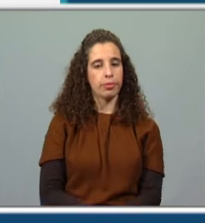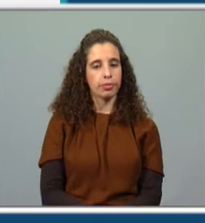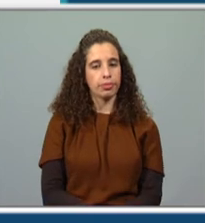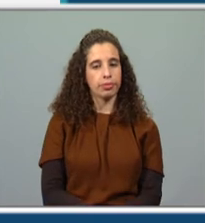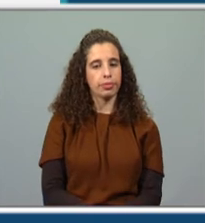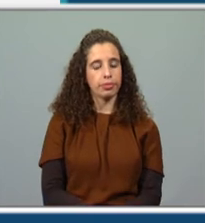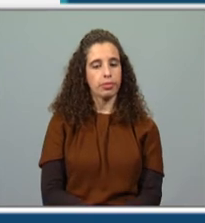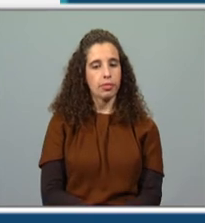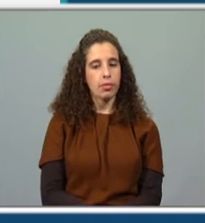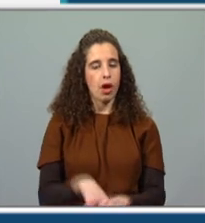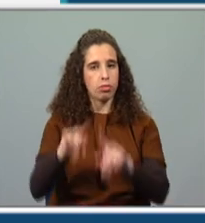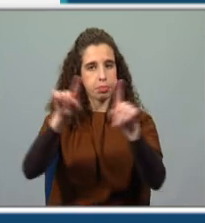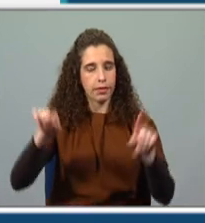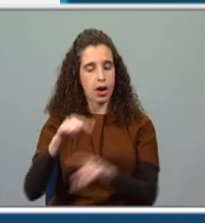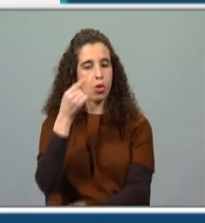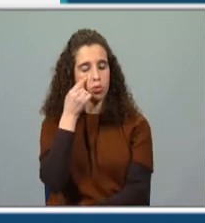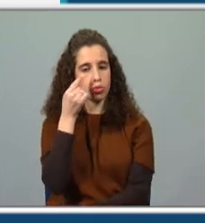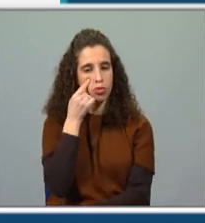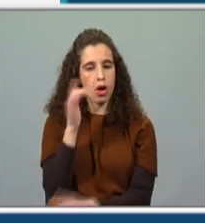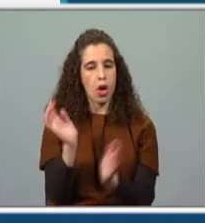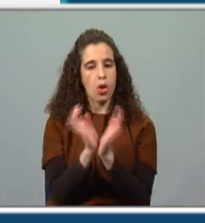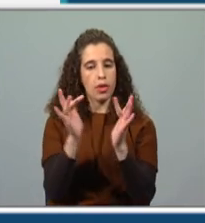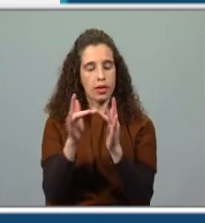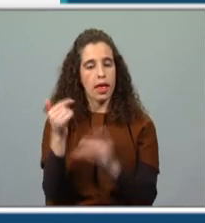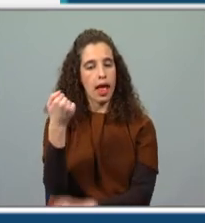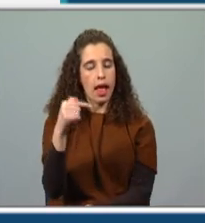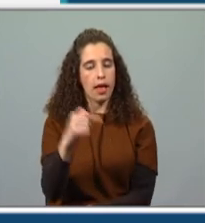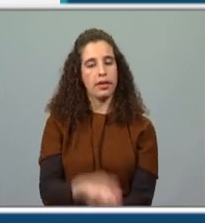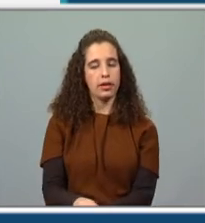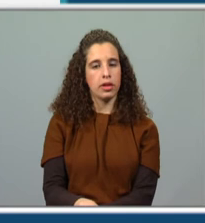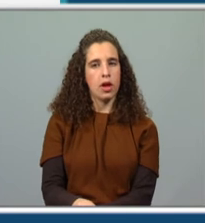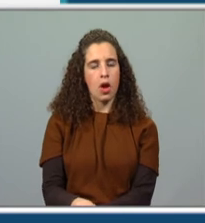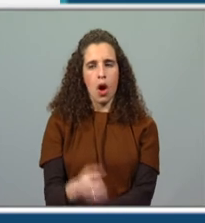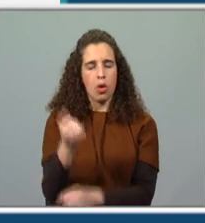conhecimento ao site existem lá muitas outras claro 知識當然還有很多其他的